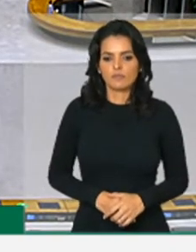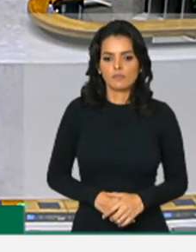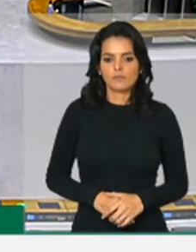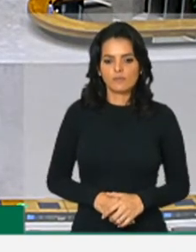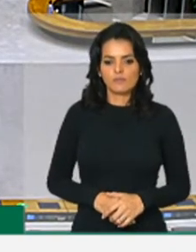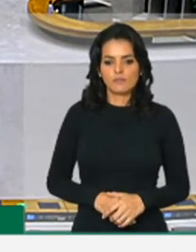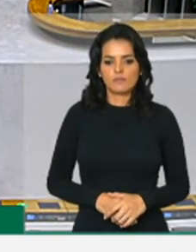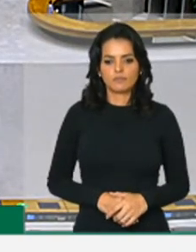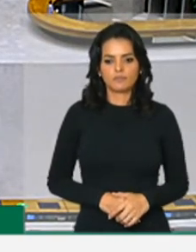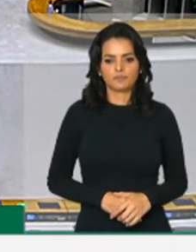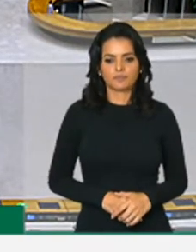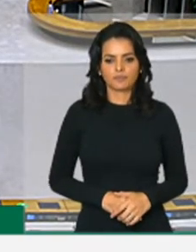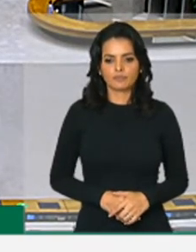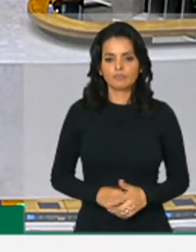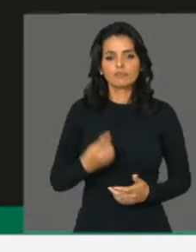AS NOSSAS TRABALHADORAS DOMÉ